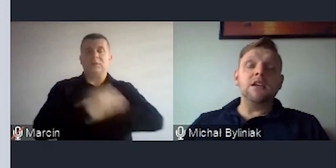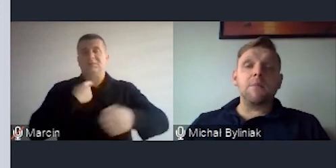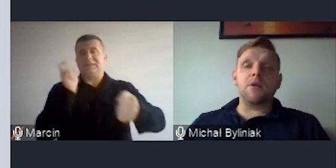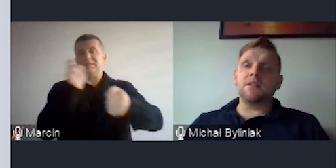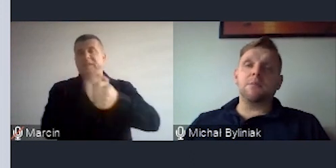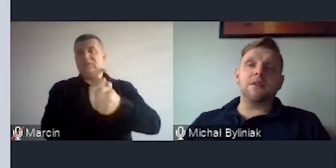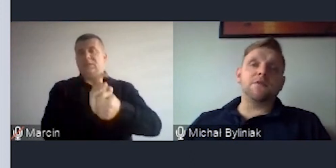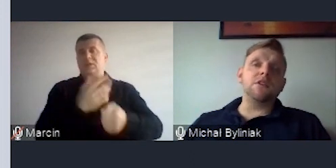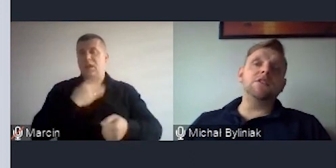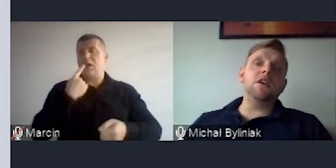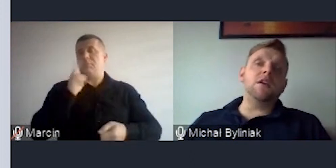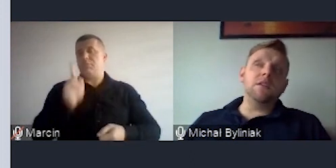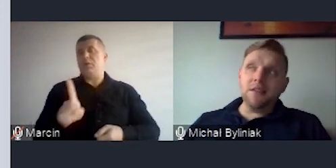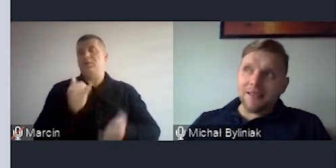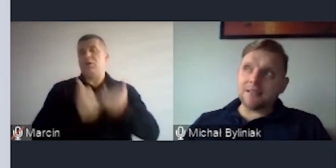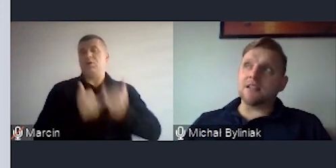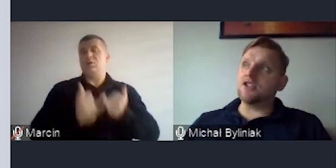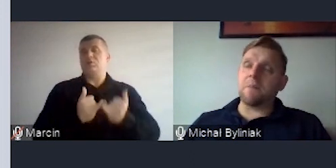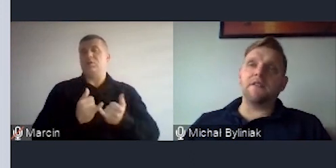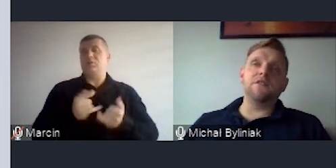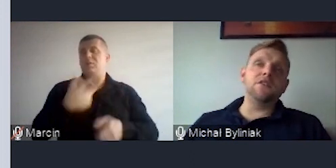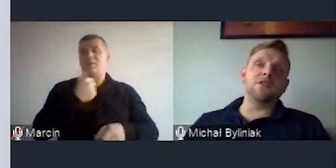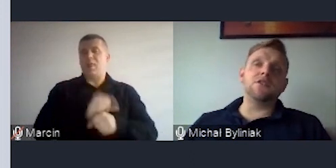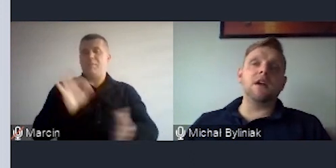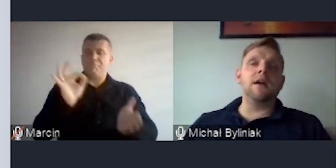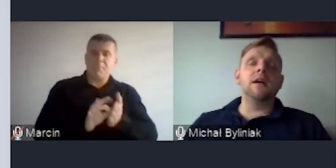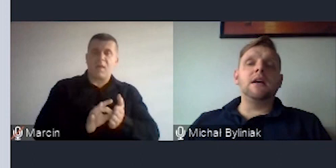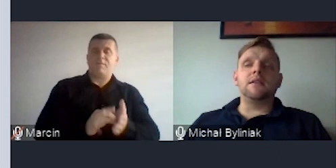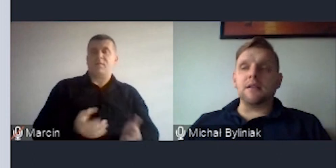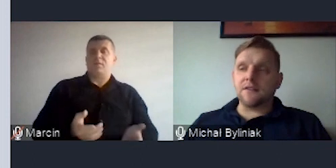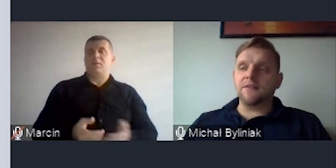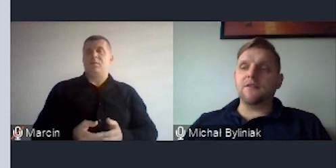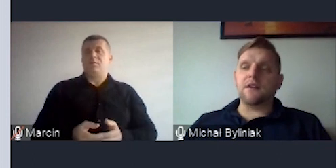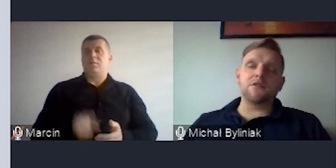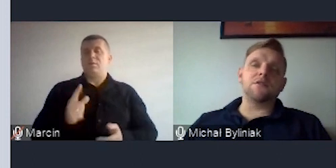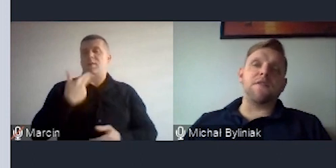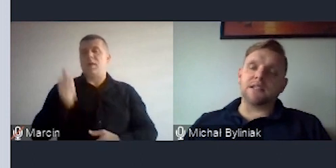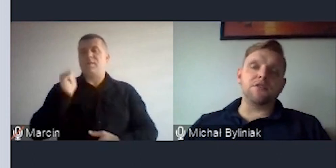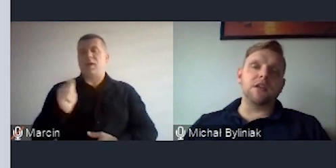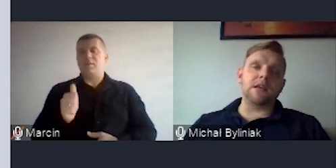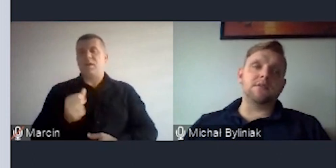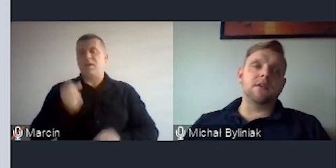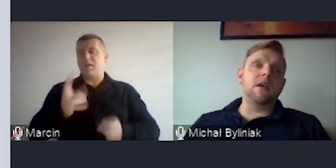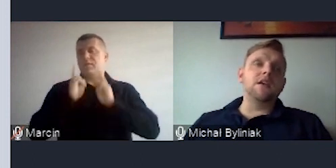I ja polecam Państwu, jeśli nie jesteście pewni, że ta nie kwalifikowalność faktycznie jest.